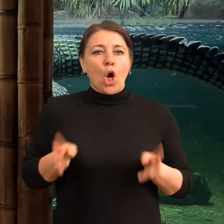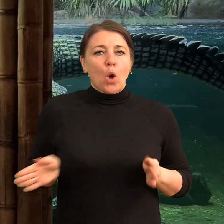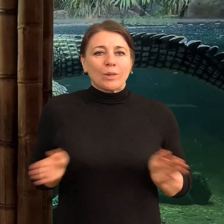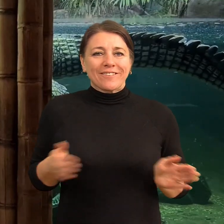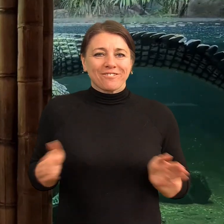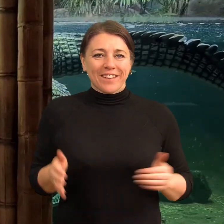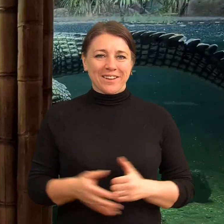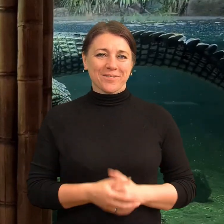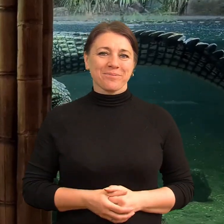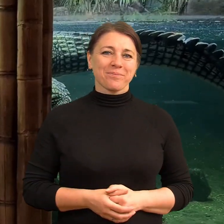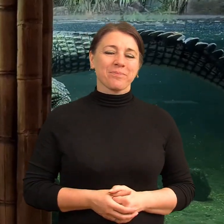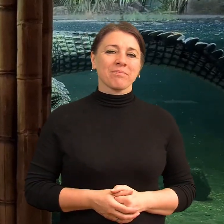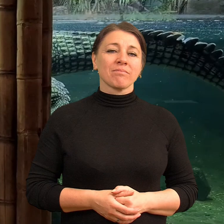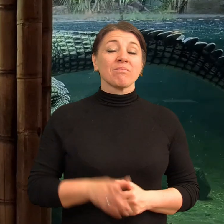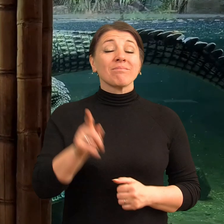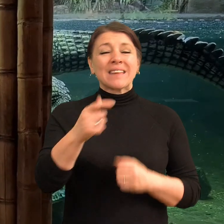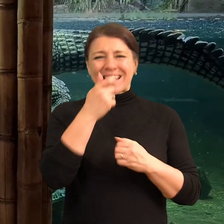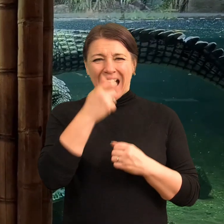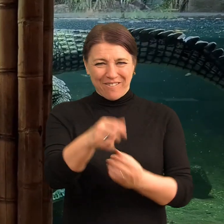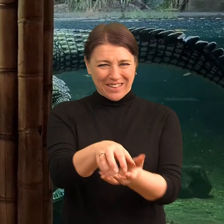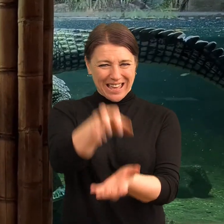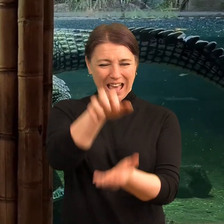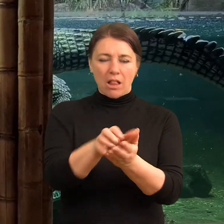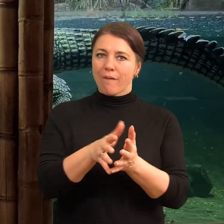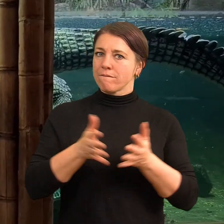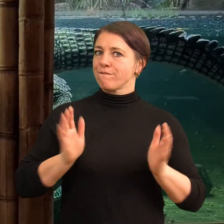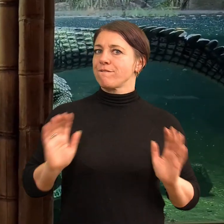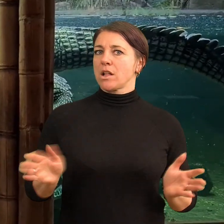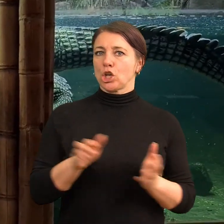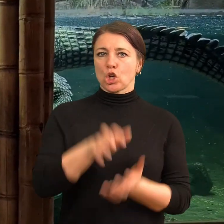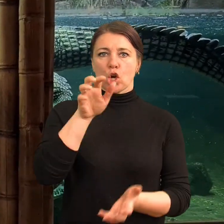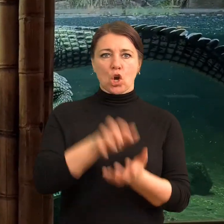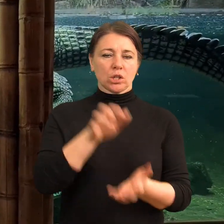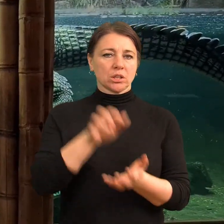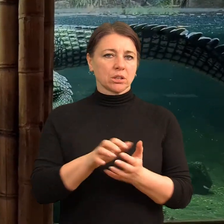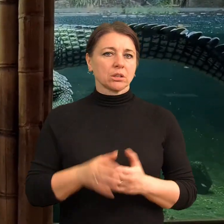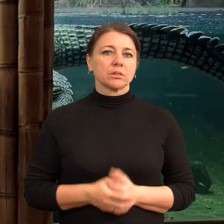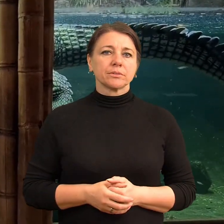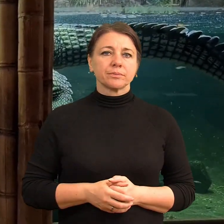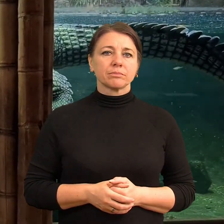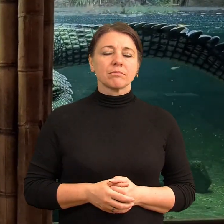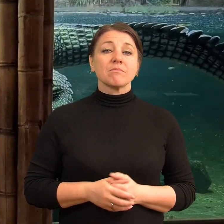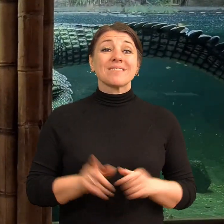Jedná se také o jedny z největších krokodýlů a navíc jsou jediní, kteří vykazují výrazný pohlavní dimorfismus.